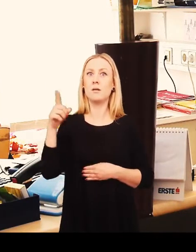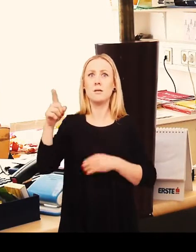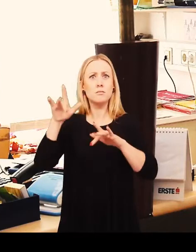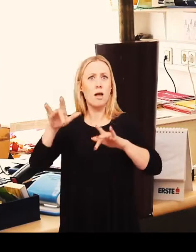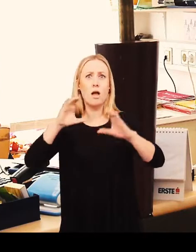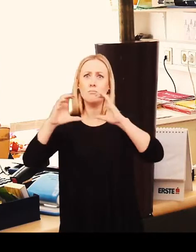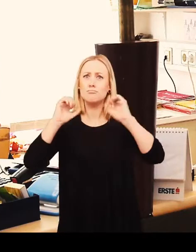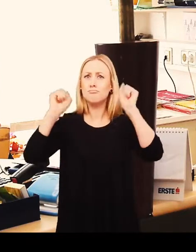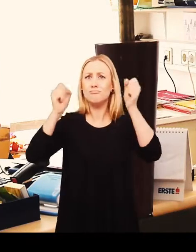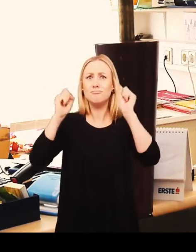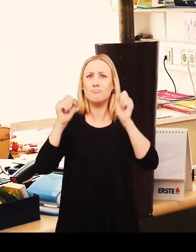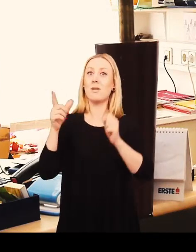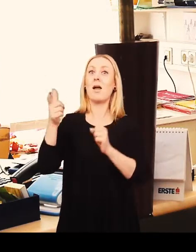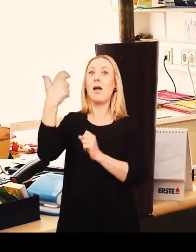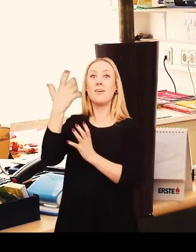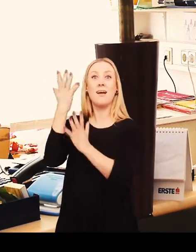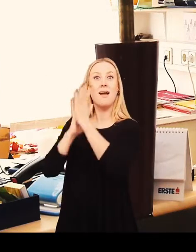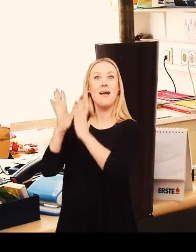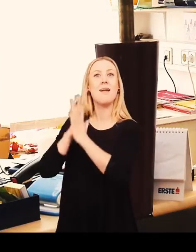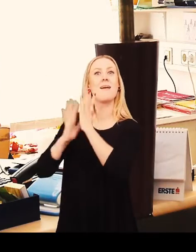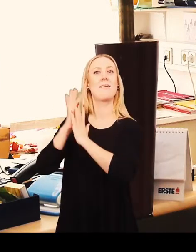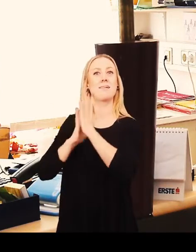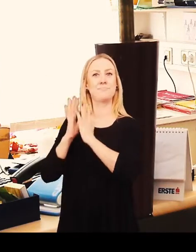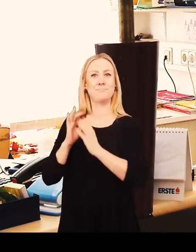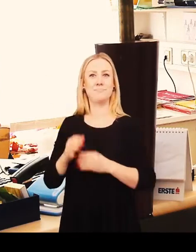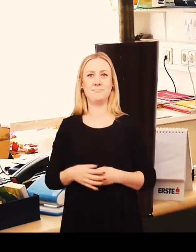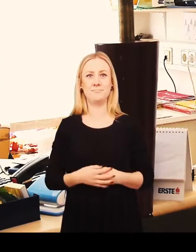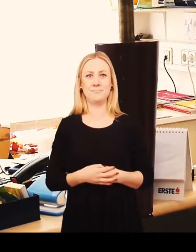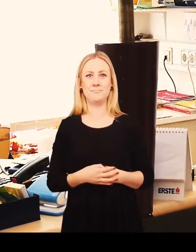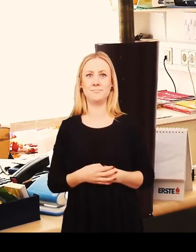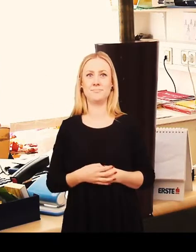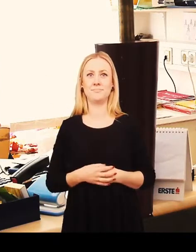Aber Nici ist total kommunikativ, sie hat auch sofort mit mir gebärdet.